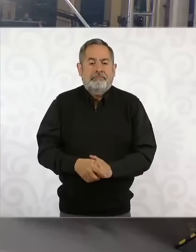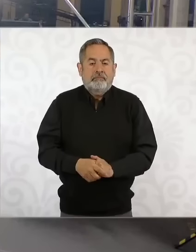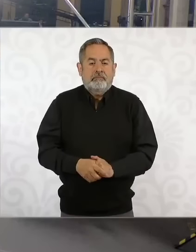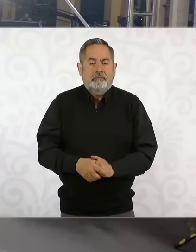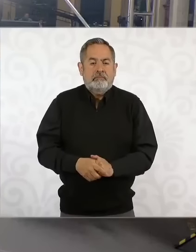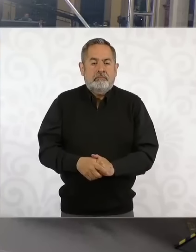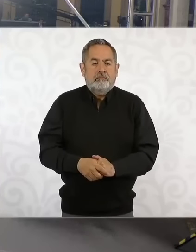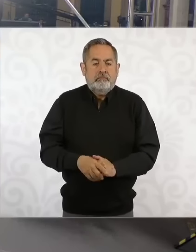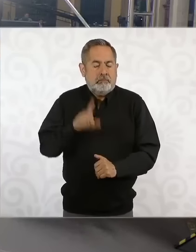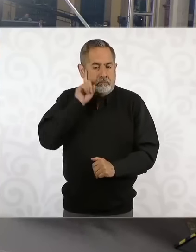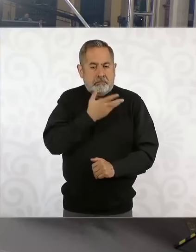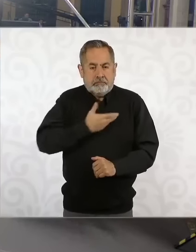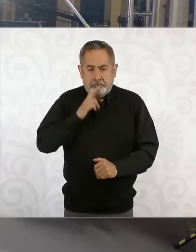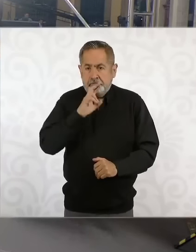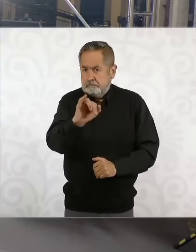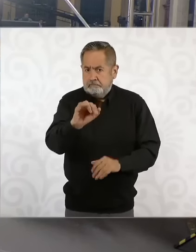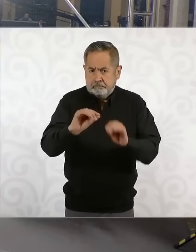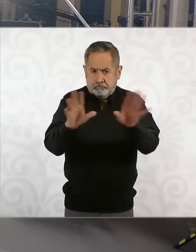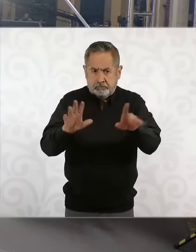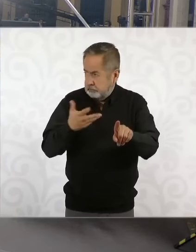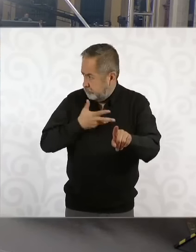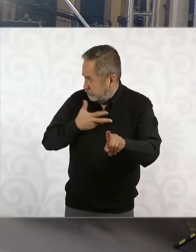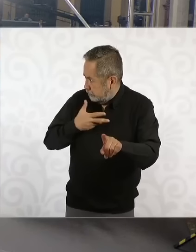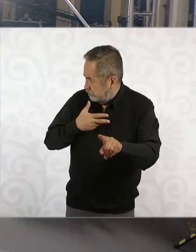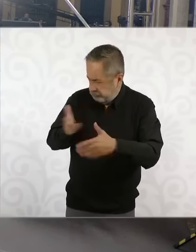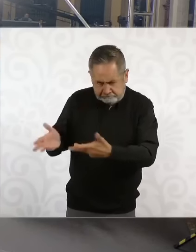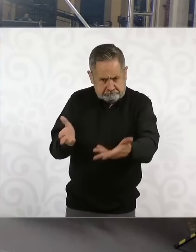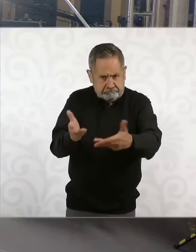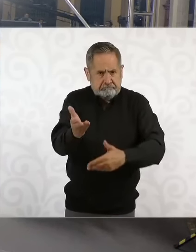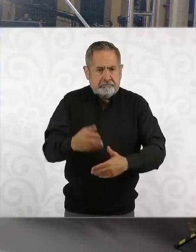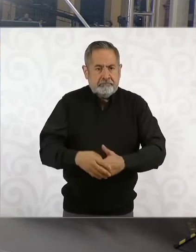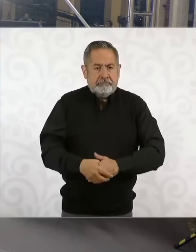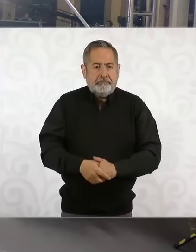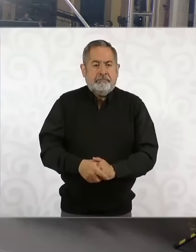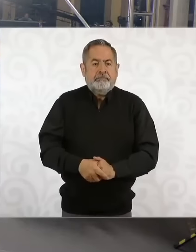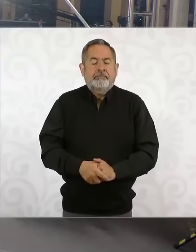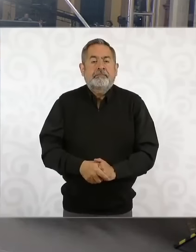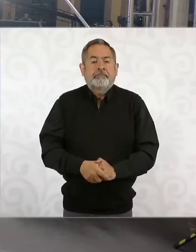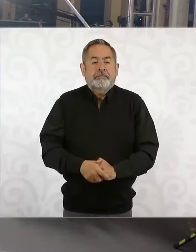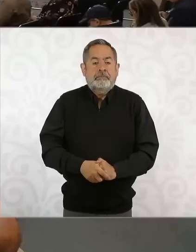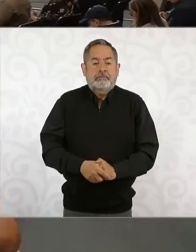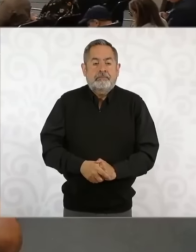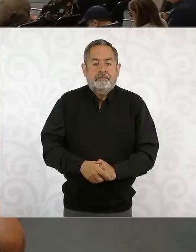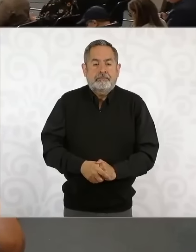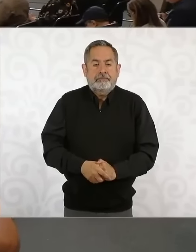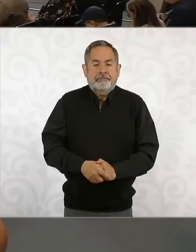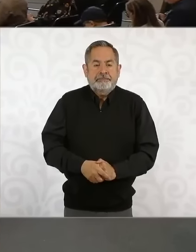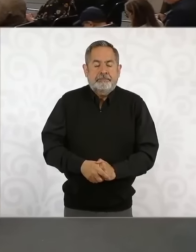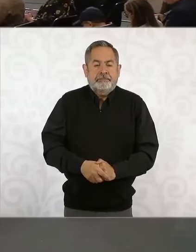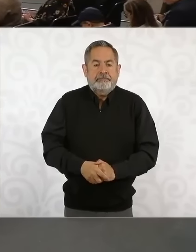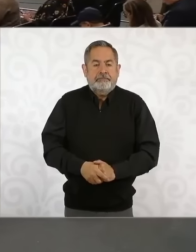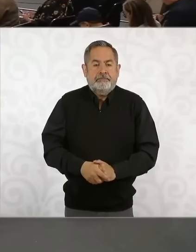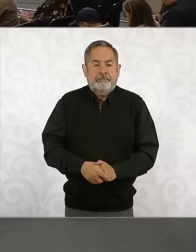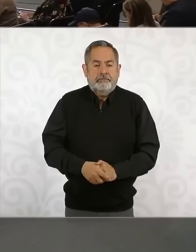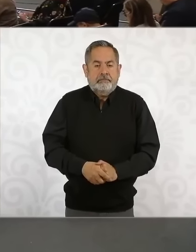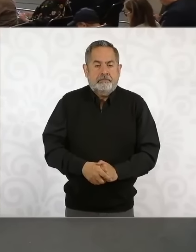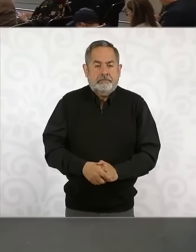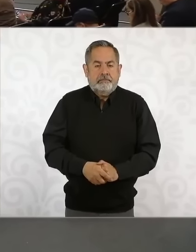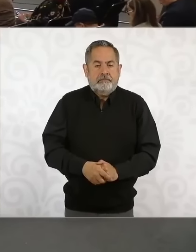Sí, por supuesto. La tienes. Adelante.